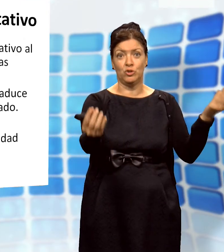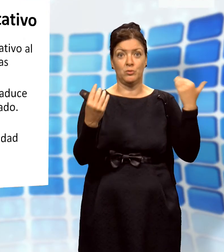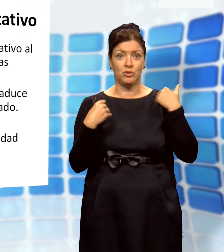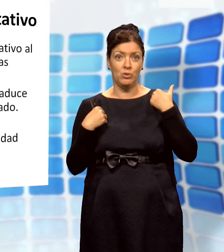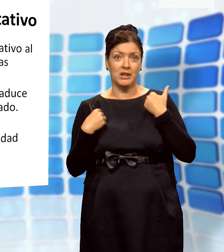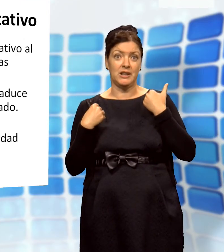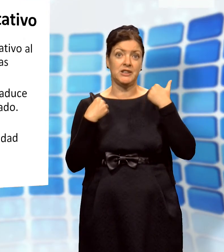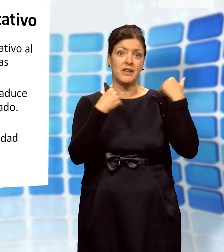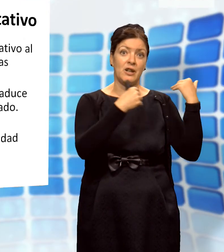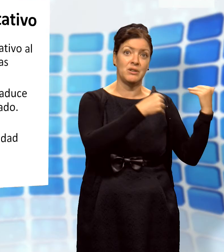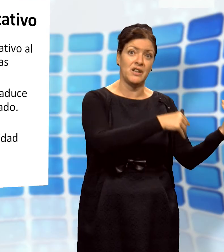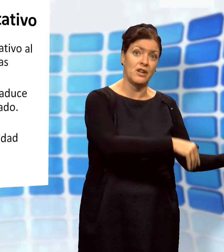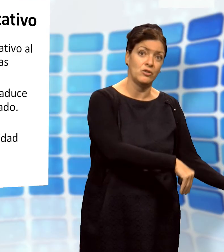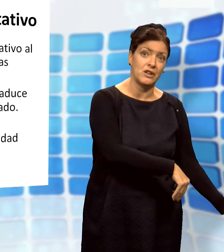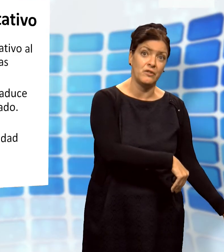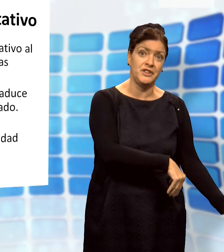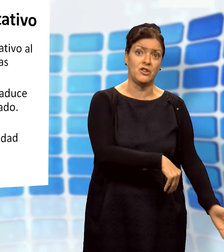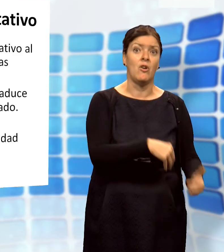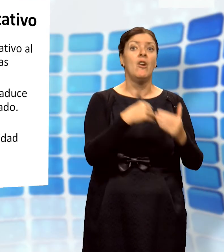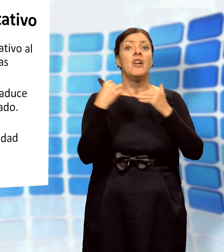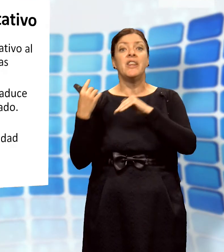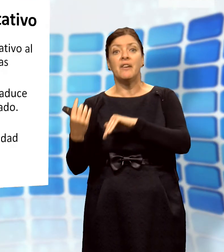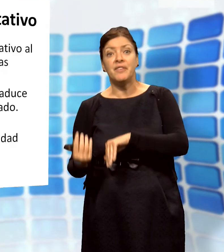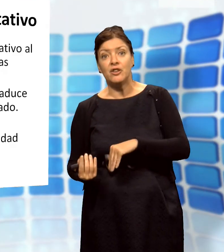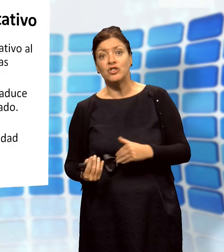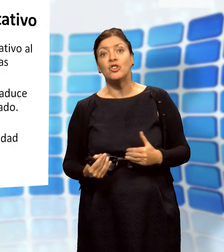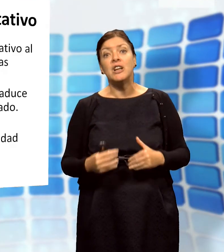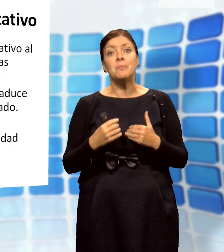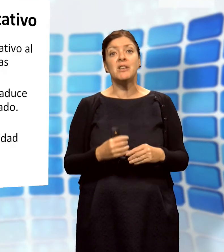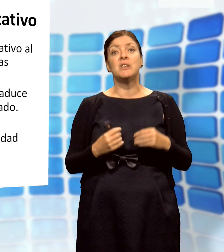sus posturas, la existencia o ausencia de contacto físico, de afecto... son elementos